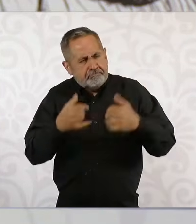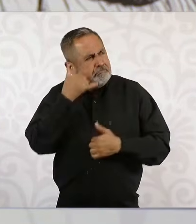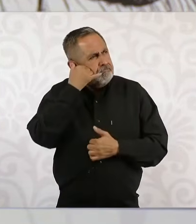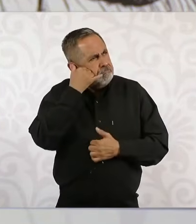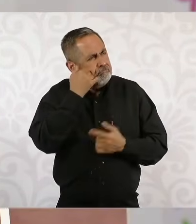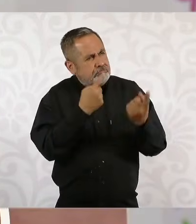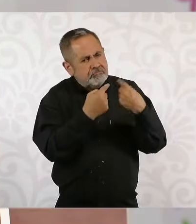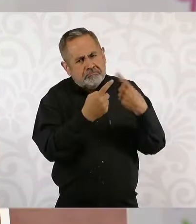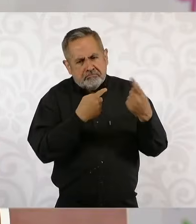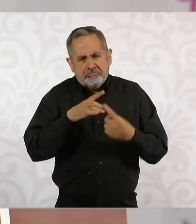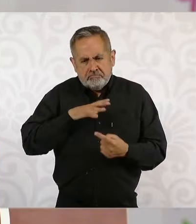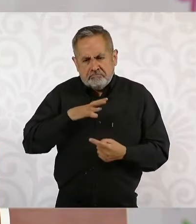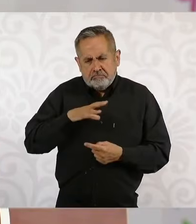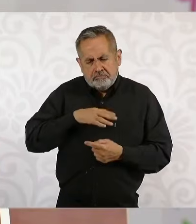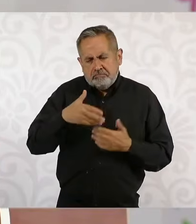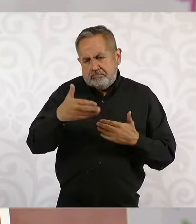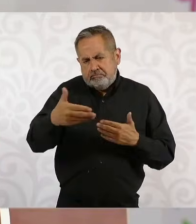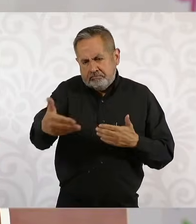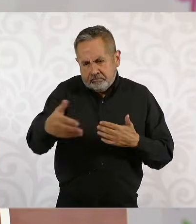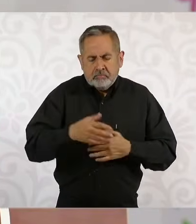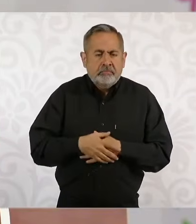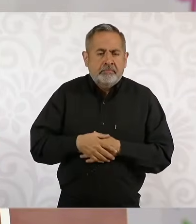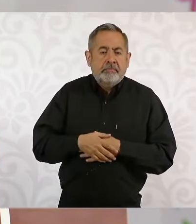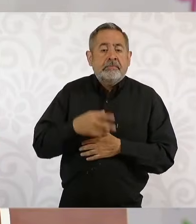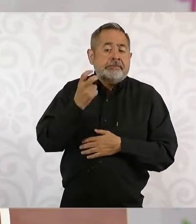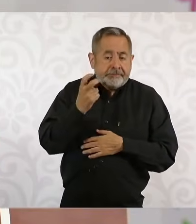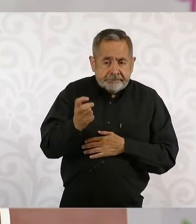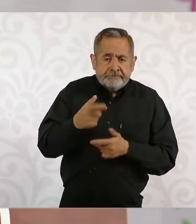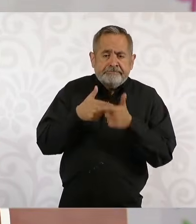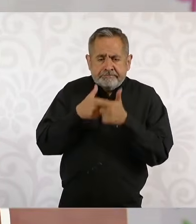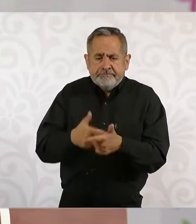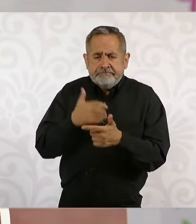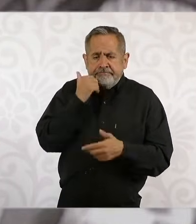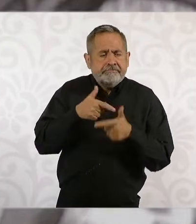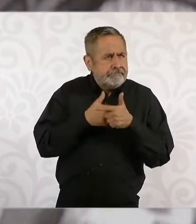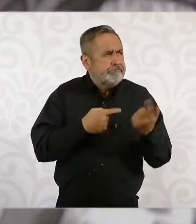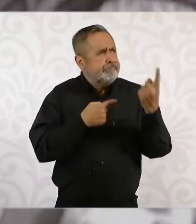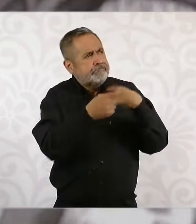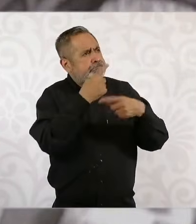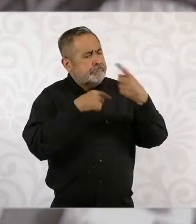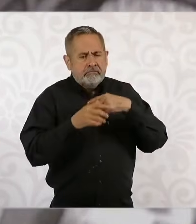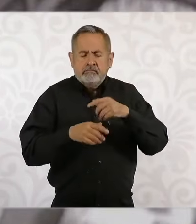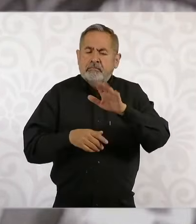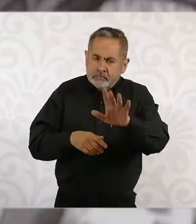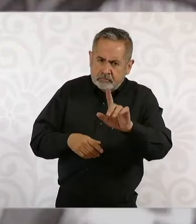E y esa relación la queremos mantener. Eso es muy importante. Nosotros no estamos de acuerdo,